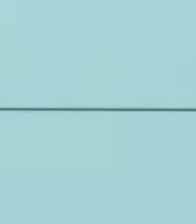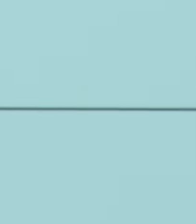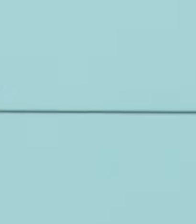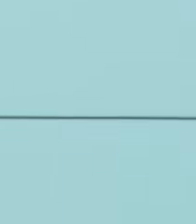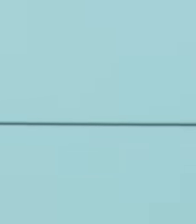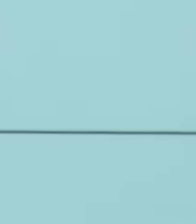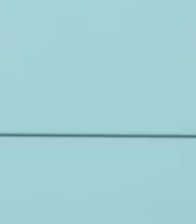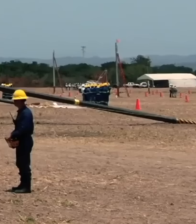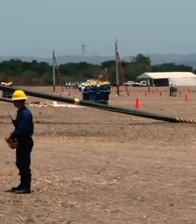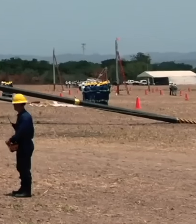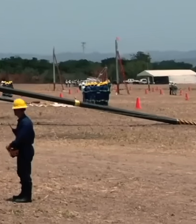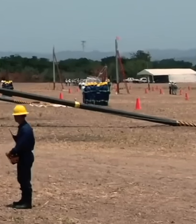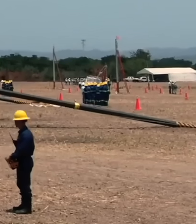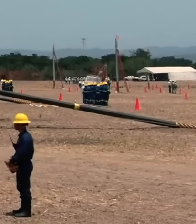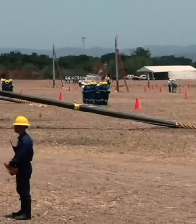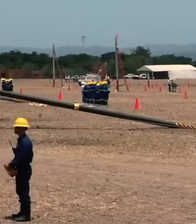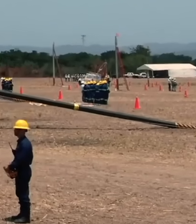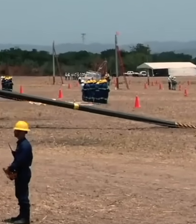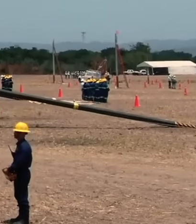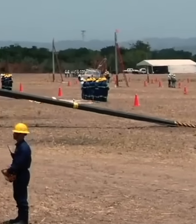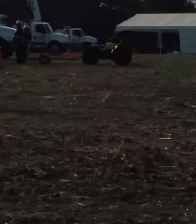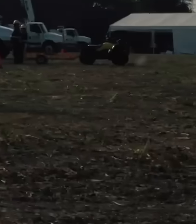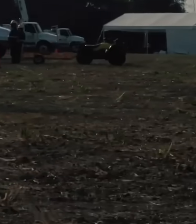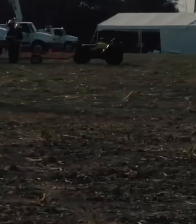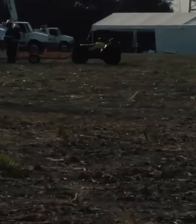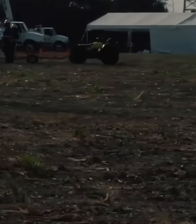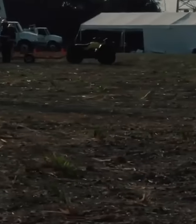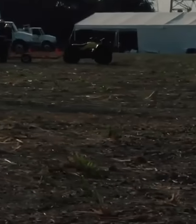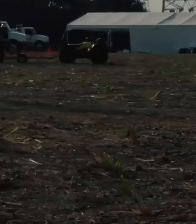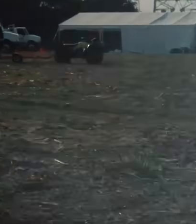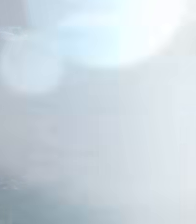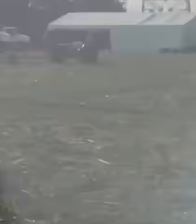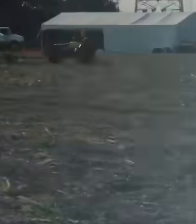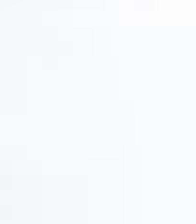zonas de difícil acceso y establecer una agenda técnica binacional para fortalecer